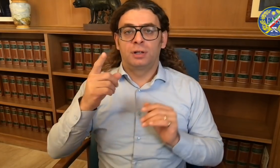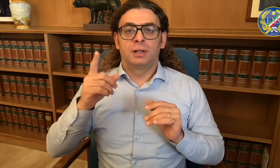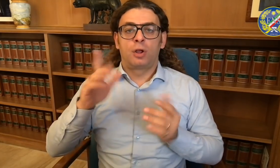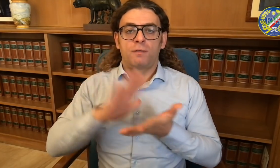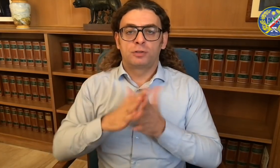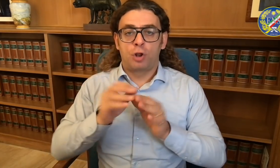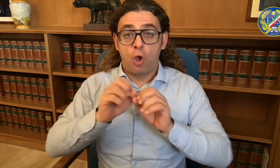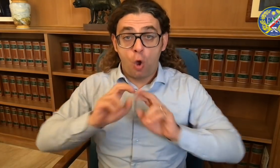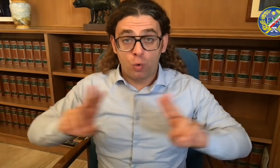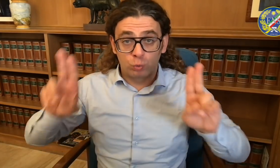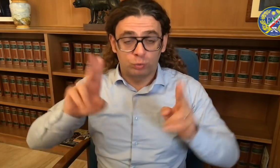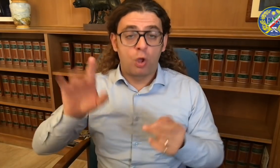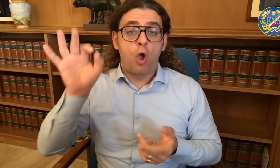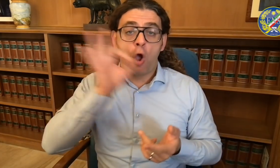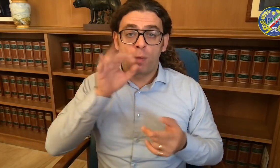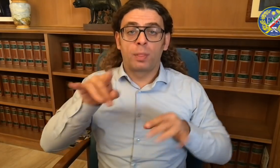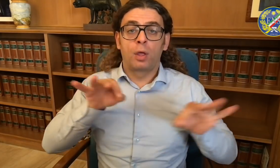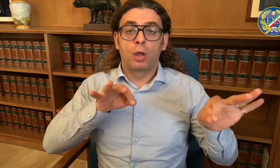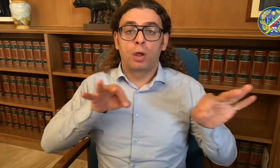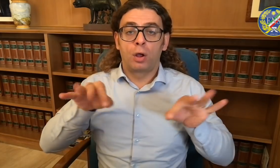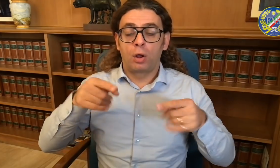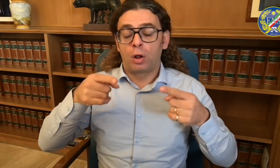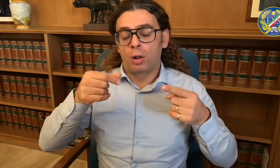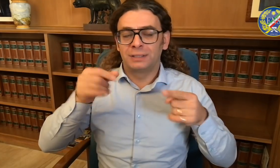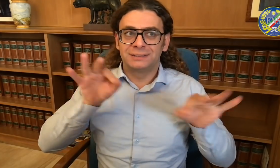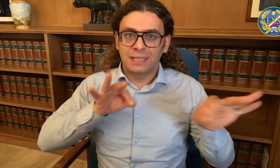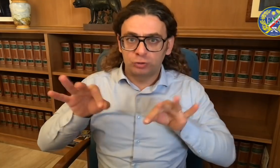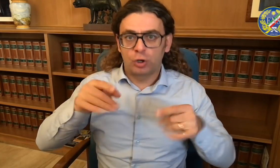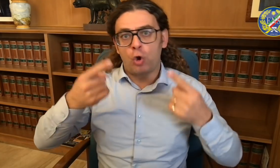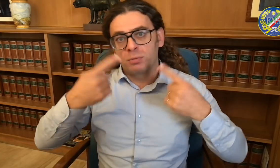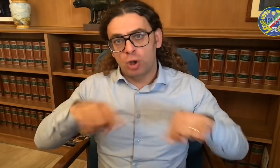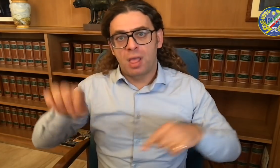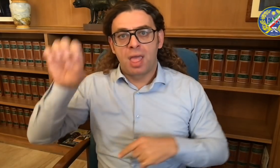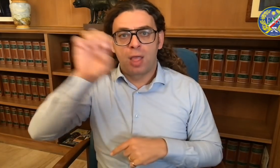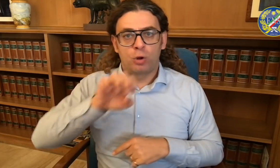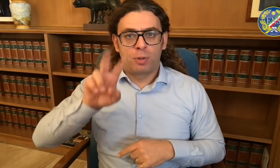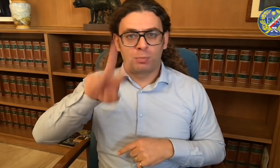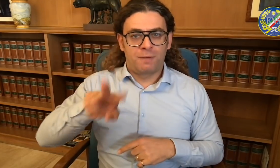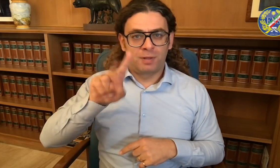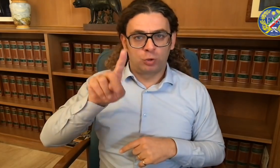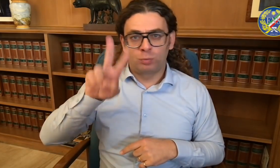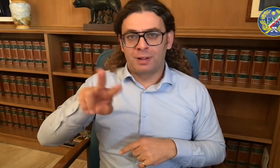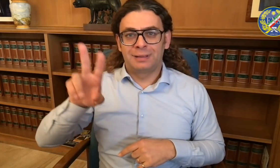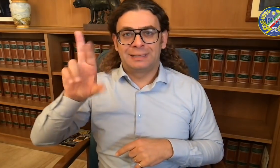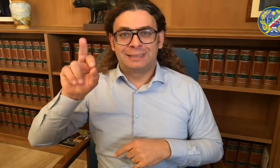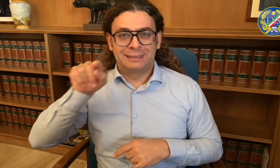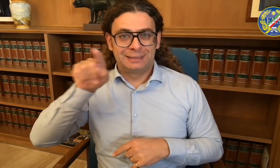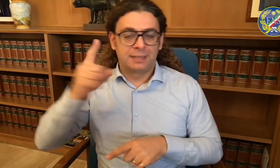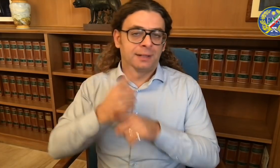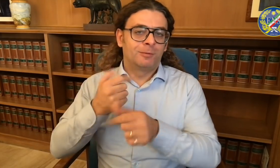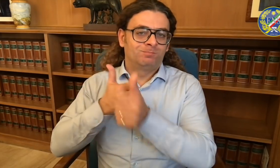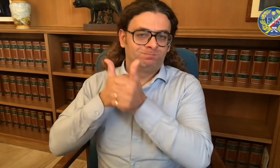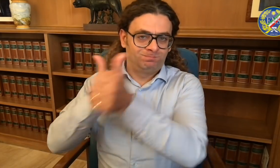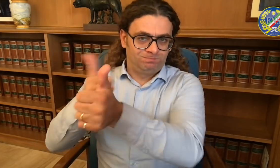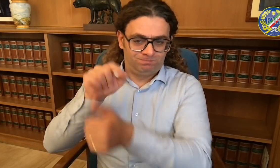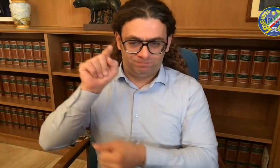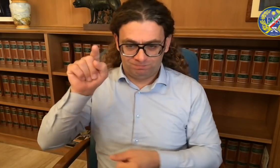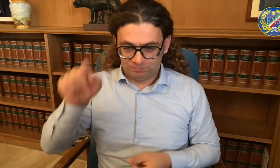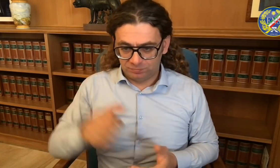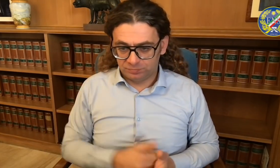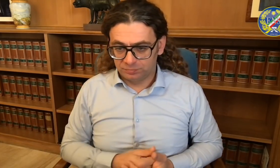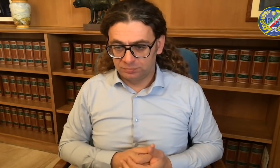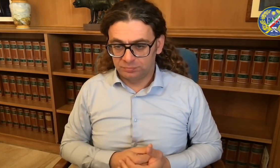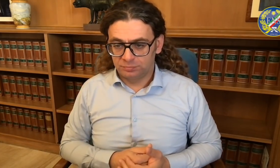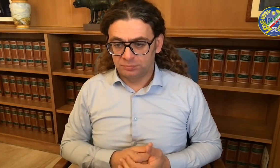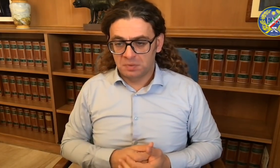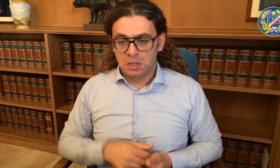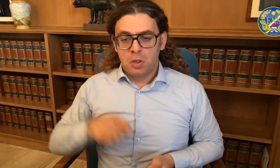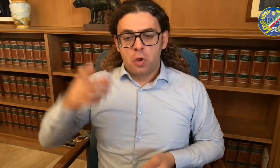o la Strategia della Commissione Europea 2021-2030, normative a cui è necessario attenersi.